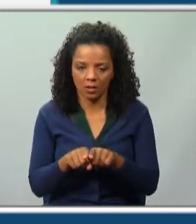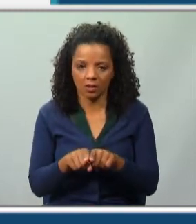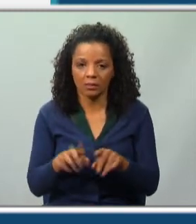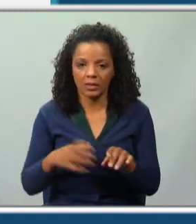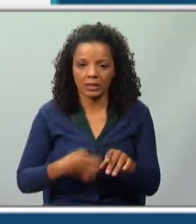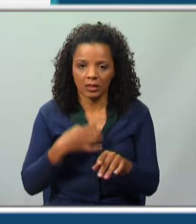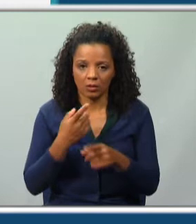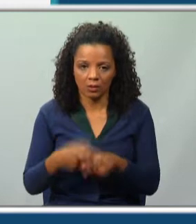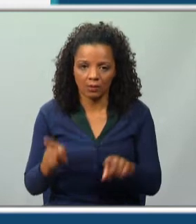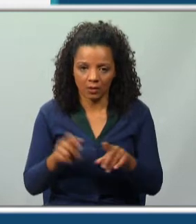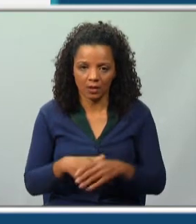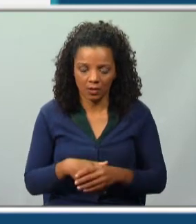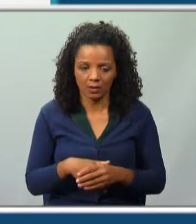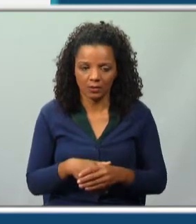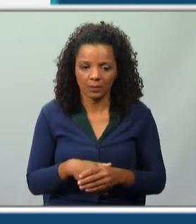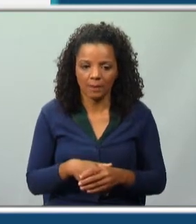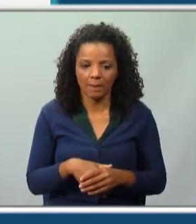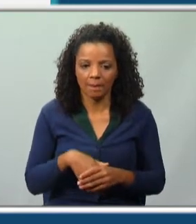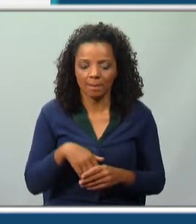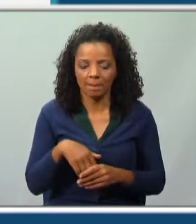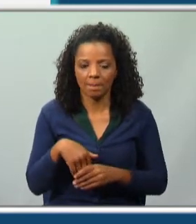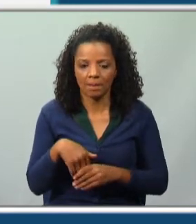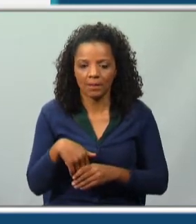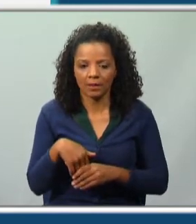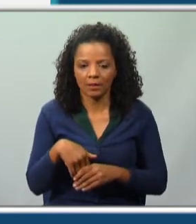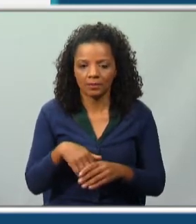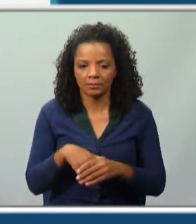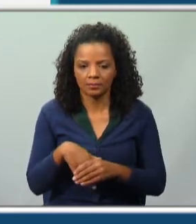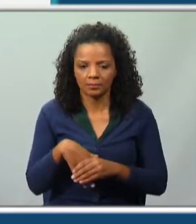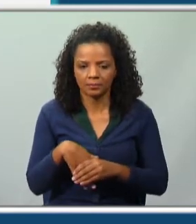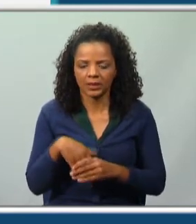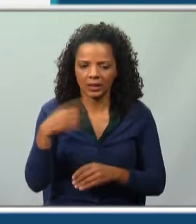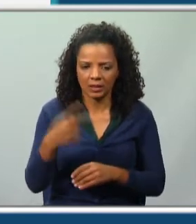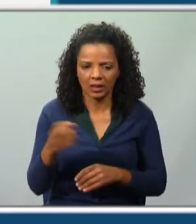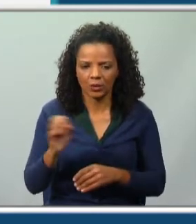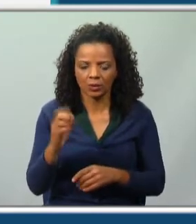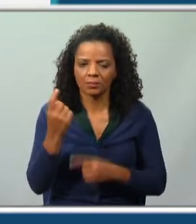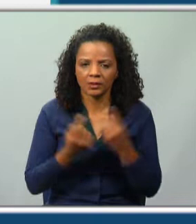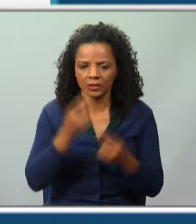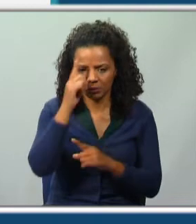ter outra vai ter o que um homônimo Será que tem Às vezes a pessoa pode ser 有另一個將有什麼同名將是有時這個人可以